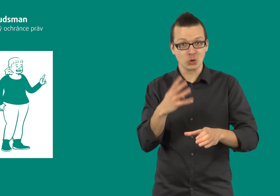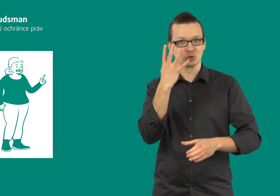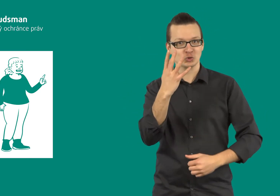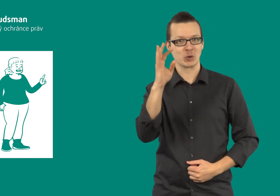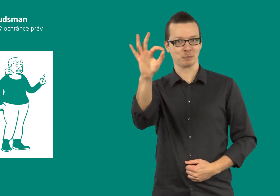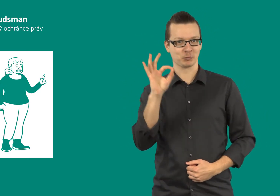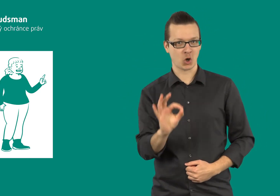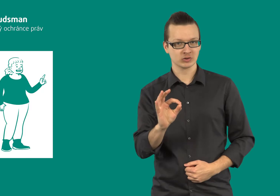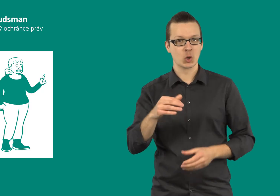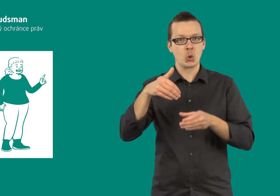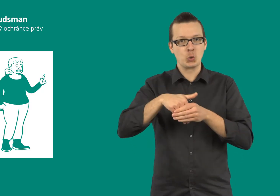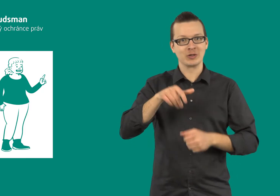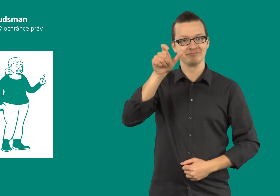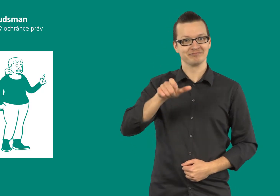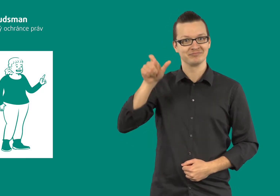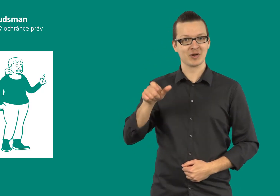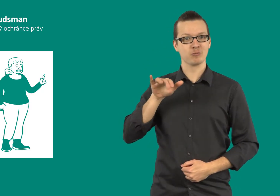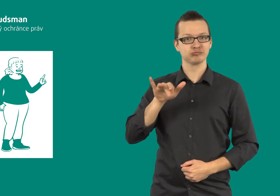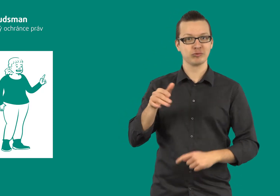tvoří lidé s postižením více než 4% procenta